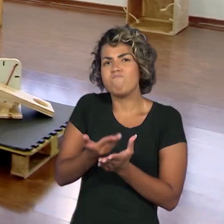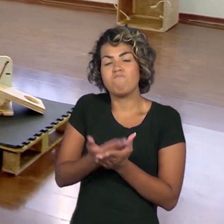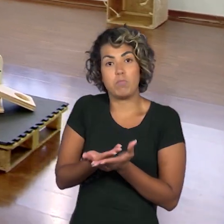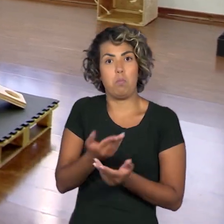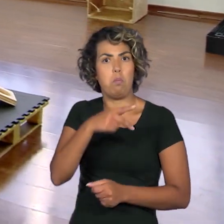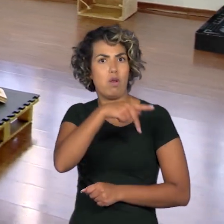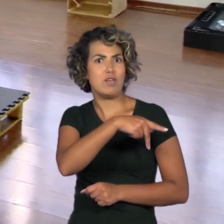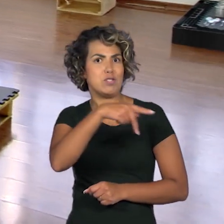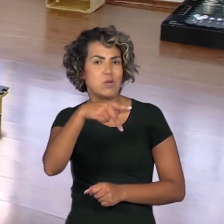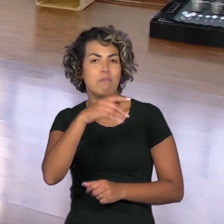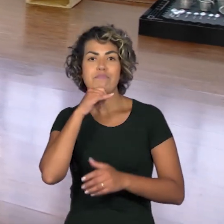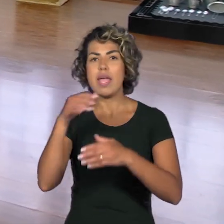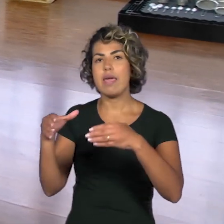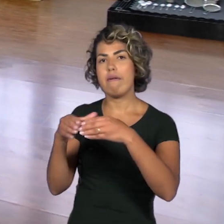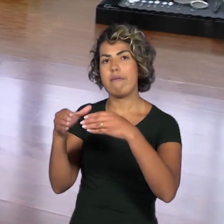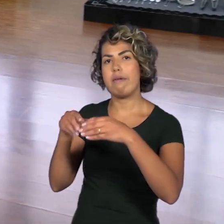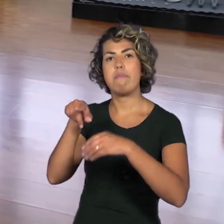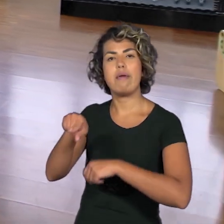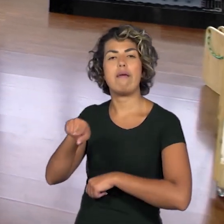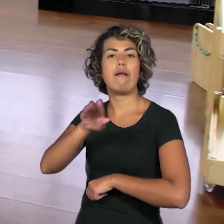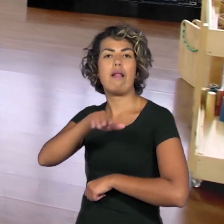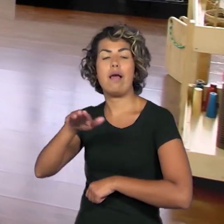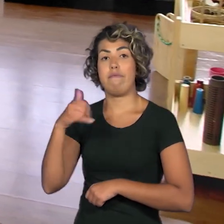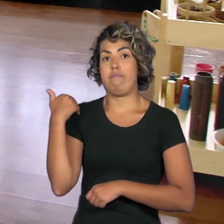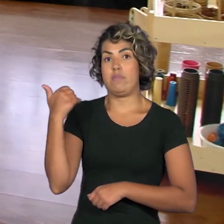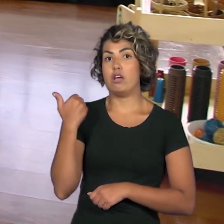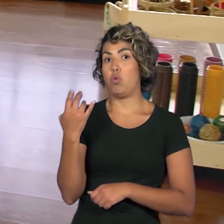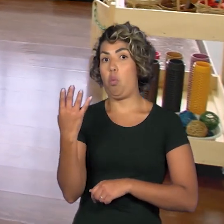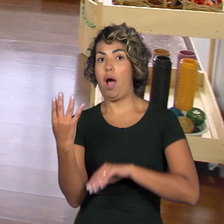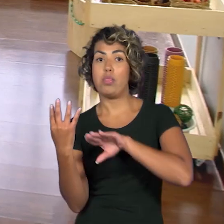PROFESSORAS COM TURMAS DE CRIANÇAS DE 4 E 5 ANOS